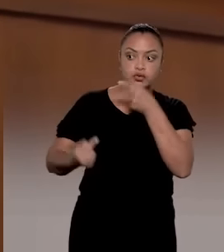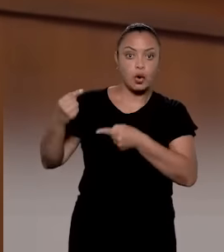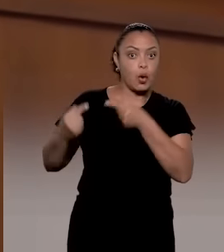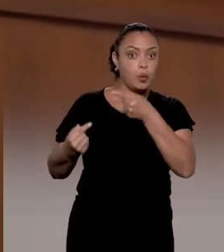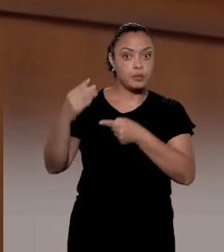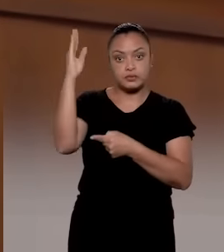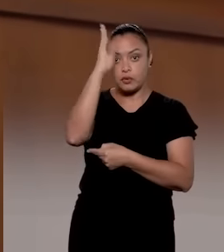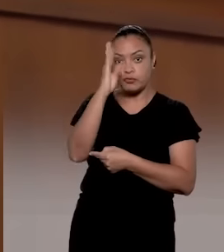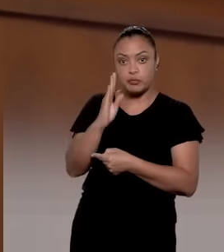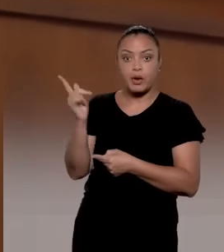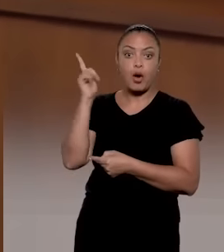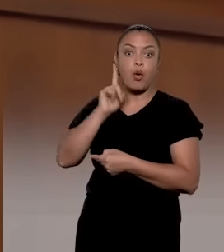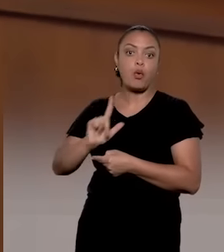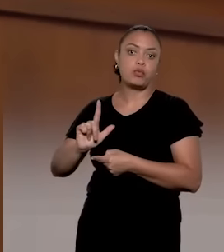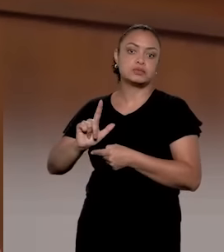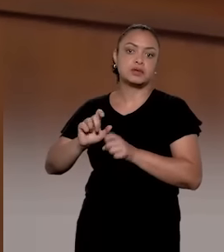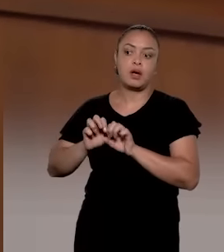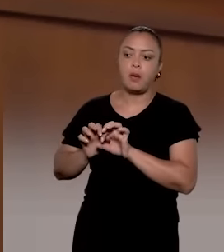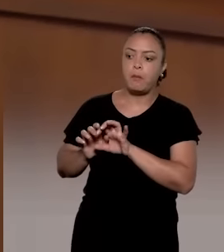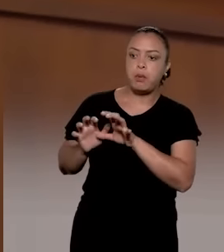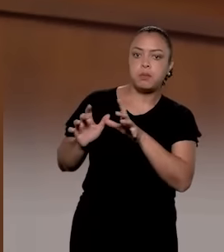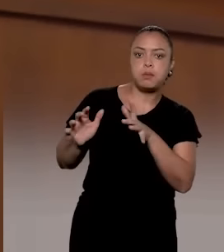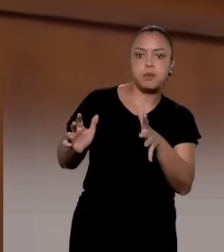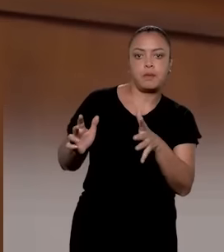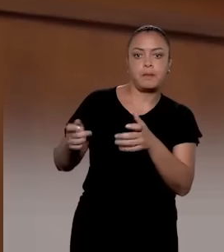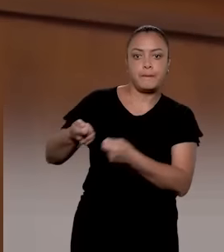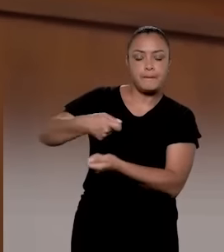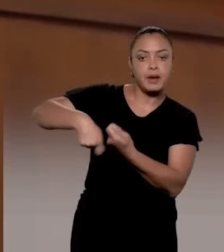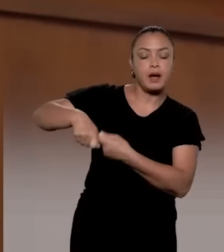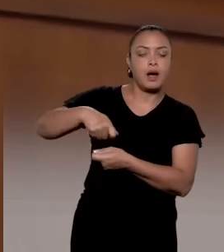Brasil para conquistar mercados. Eu queria que o senhor explorasse um pouquinho mais, porque esse é